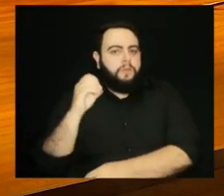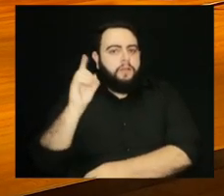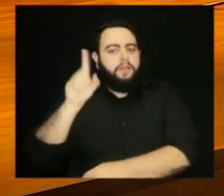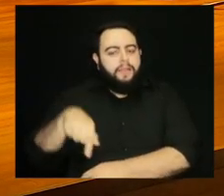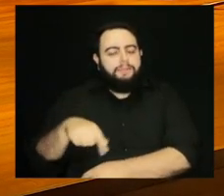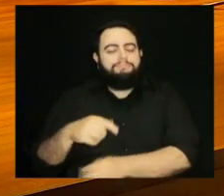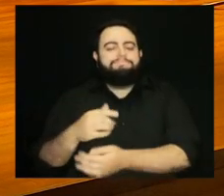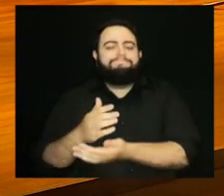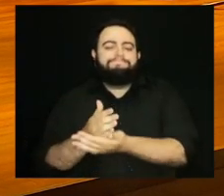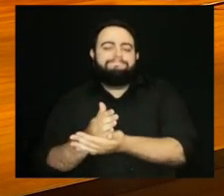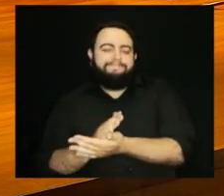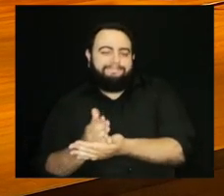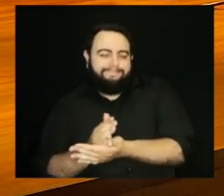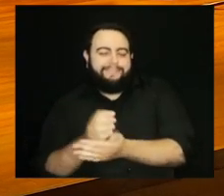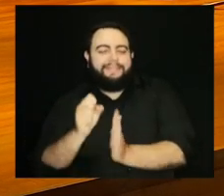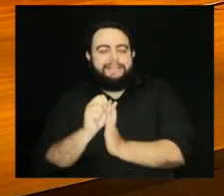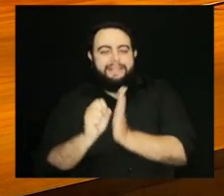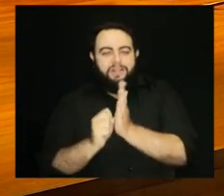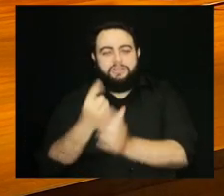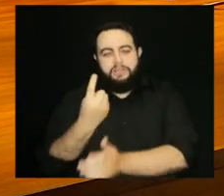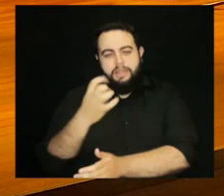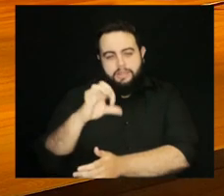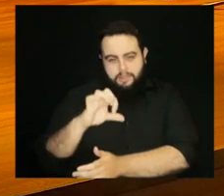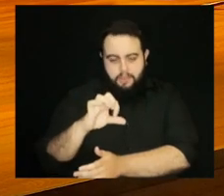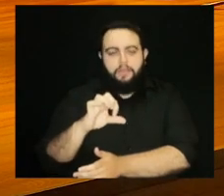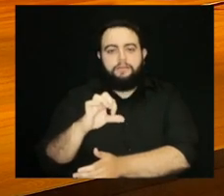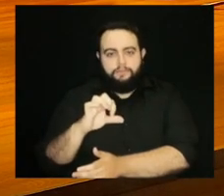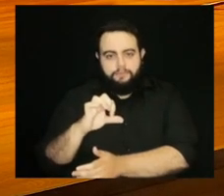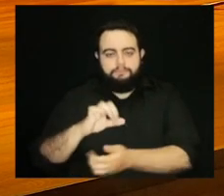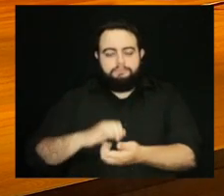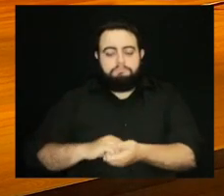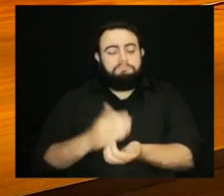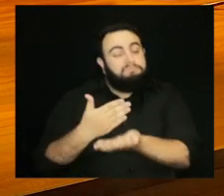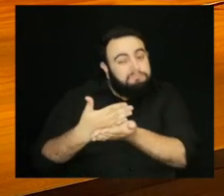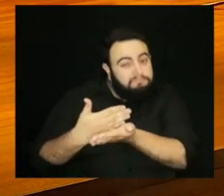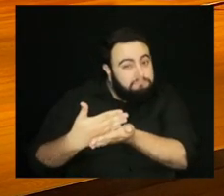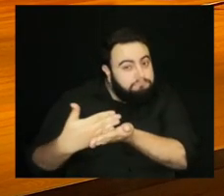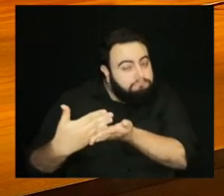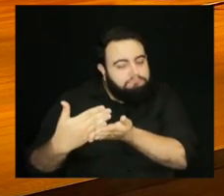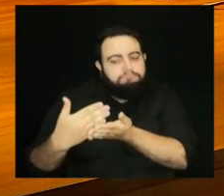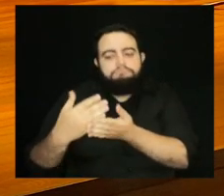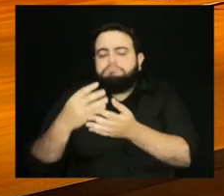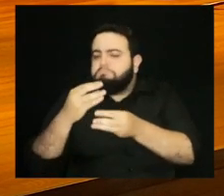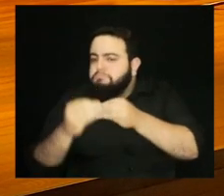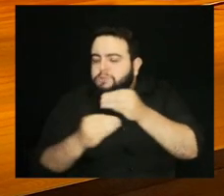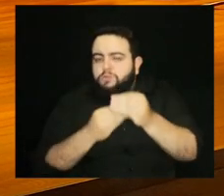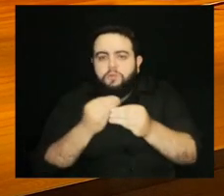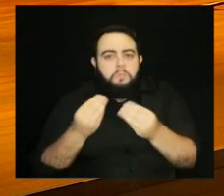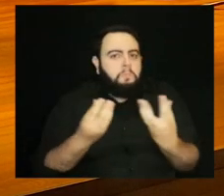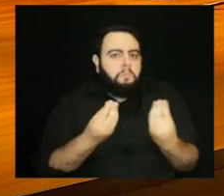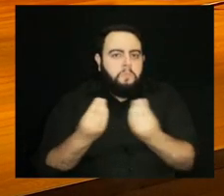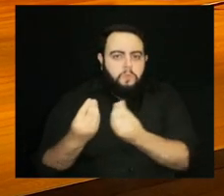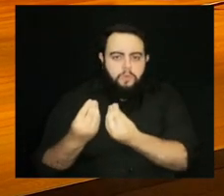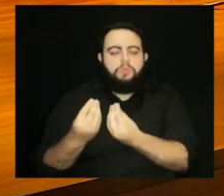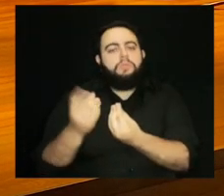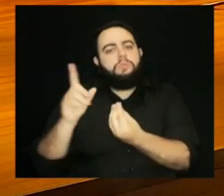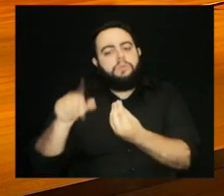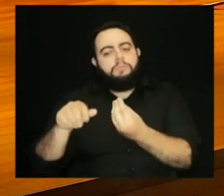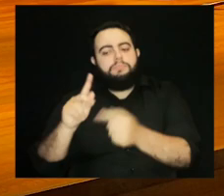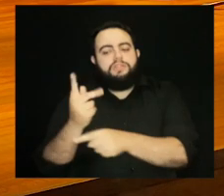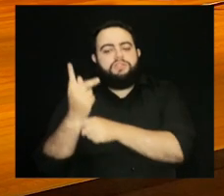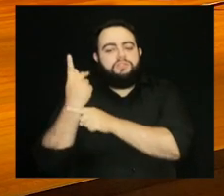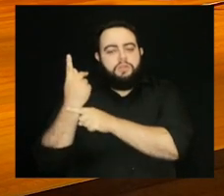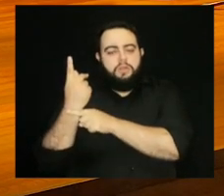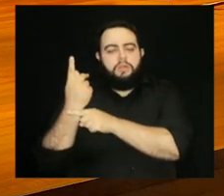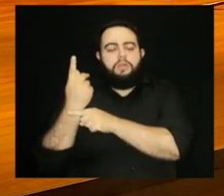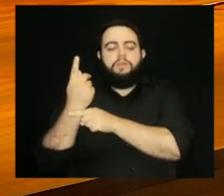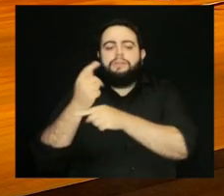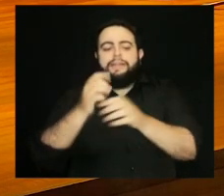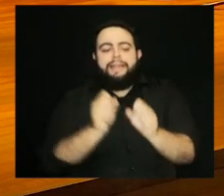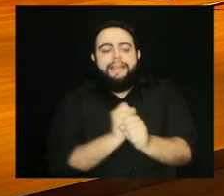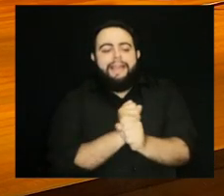do século 19 e isso tá muito sincronizado com a história das grandes cidades americanas em